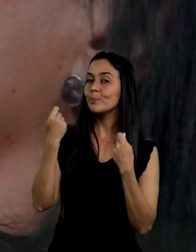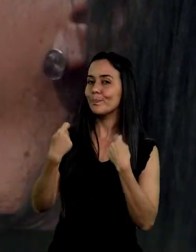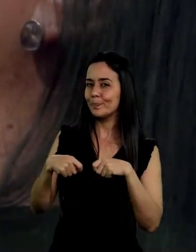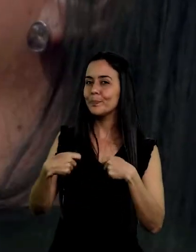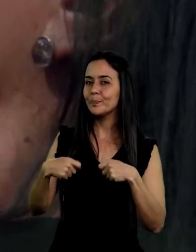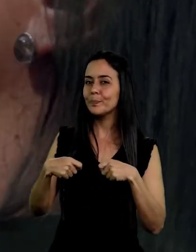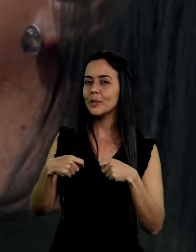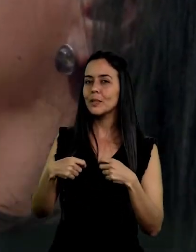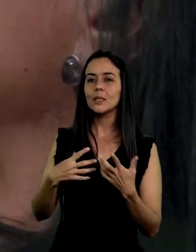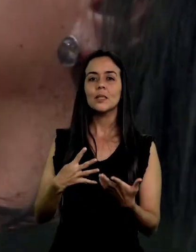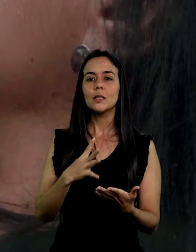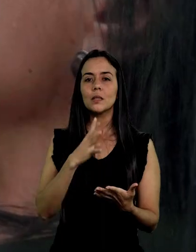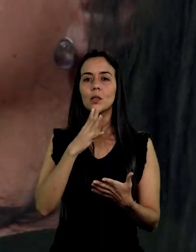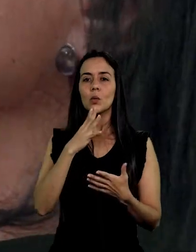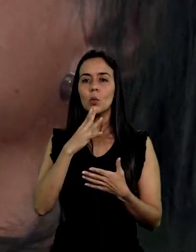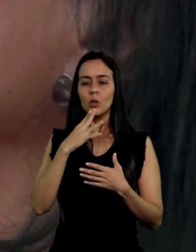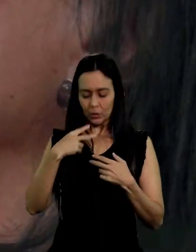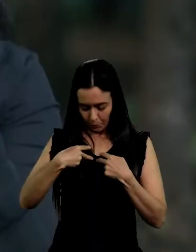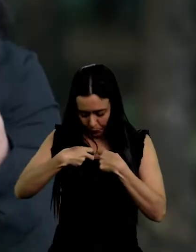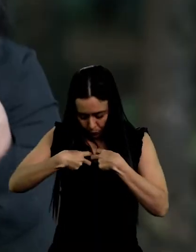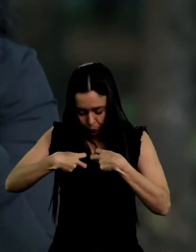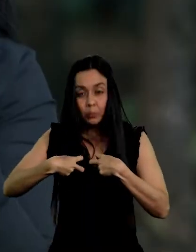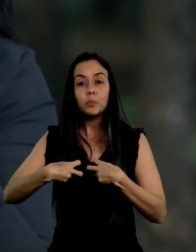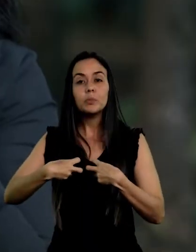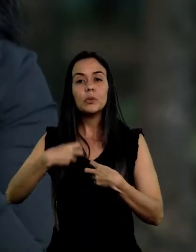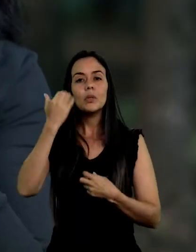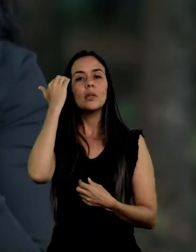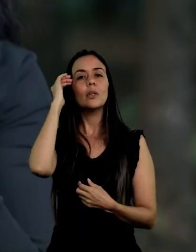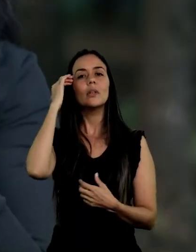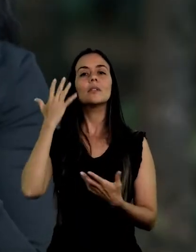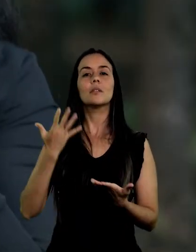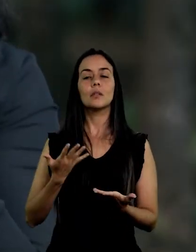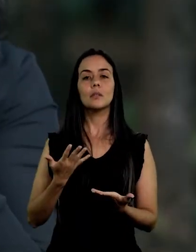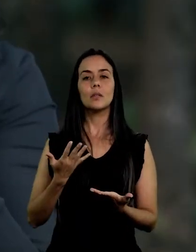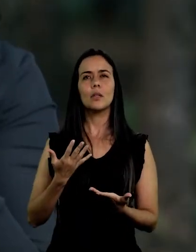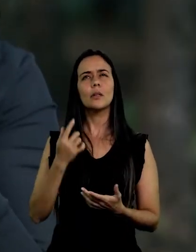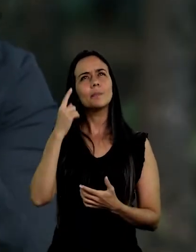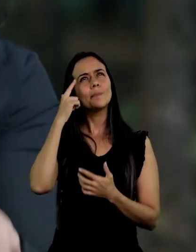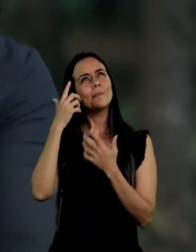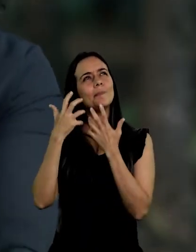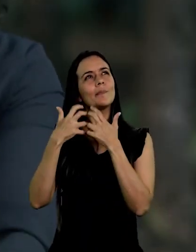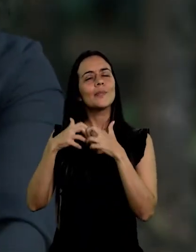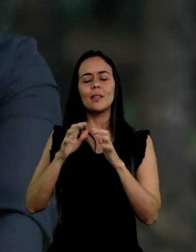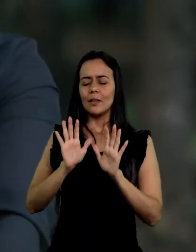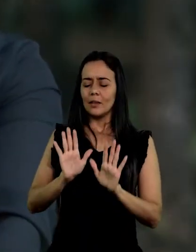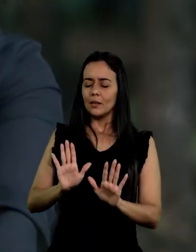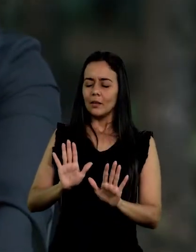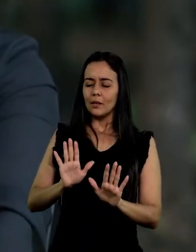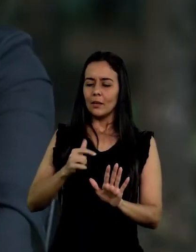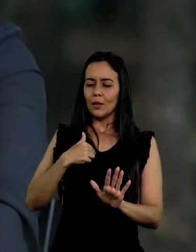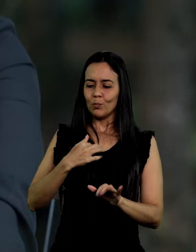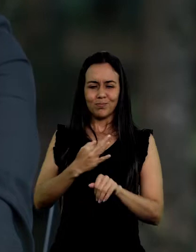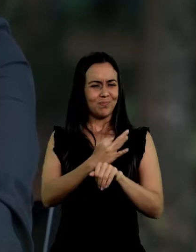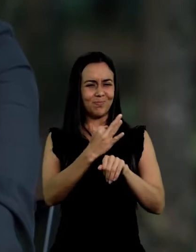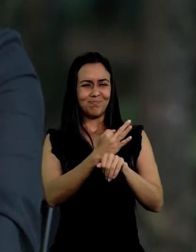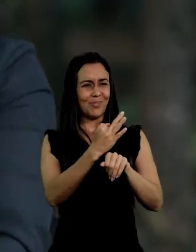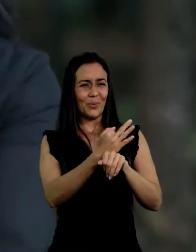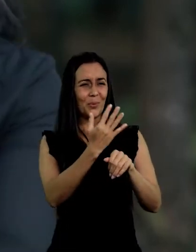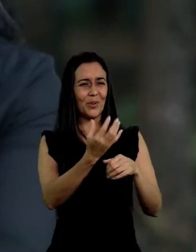um nível de autoconhecimento e sinceridade, honestidade consigo mesmo de, eu não aguento mais olhar o noticiário,